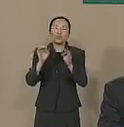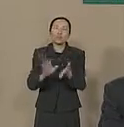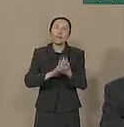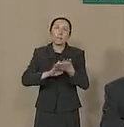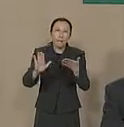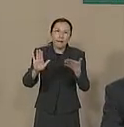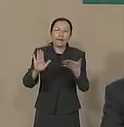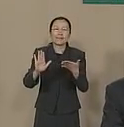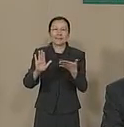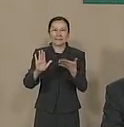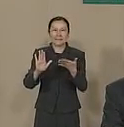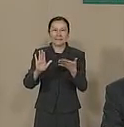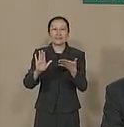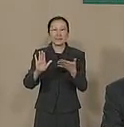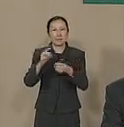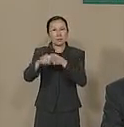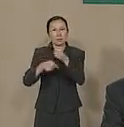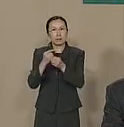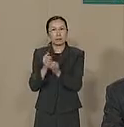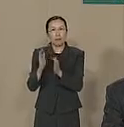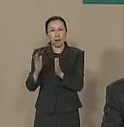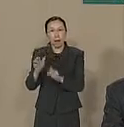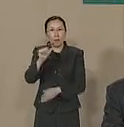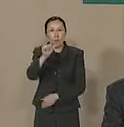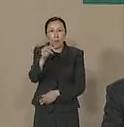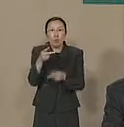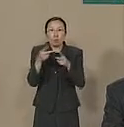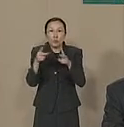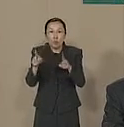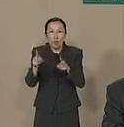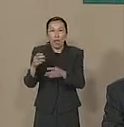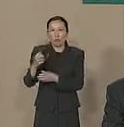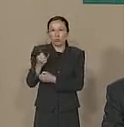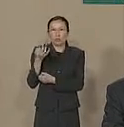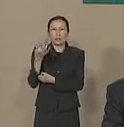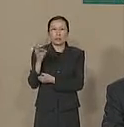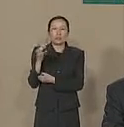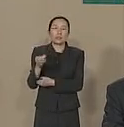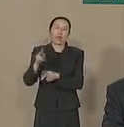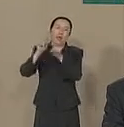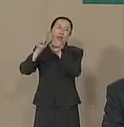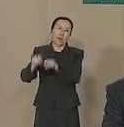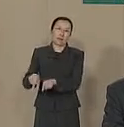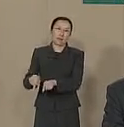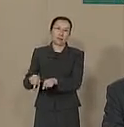特に 年間5兆円の軍事費を減らし 年間2800億円の